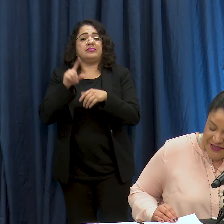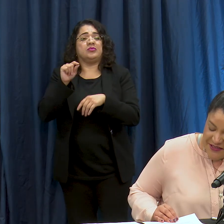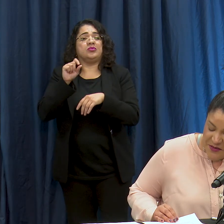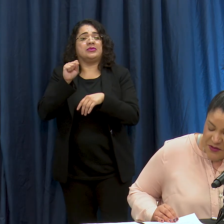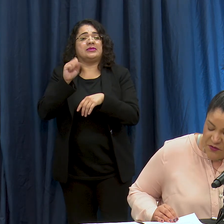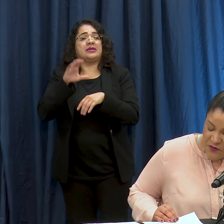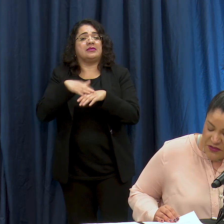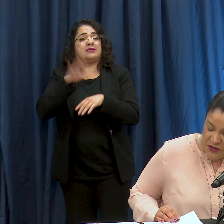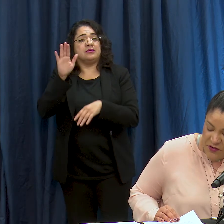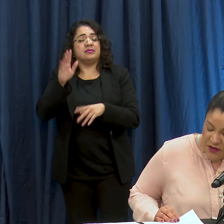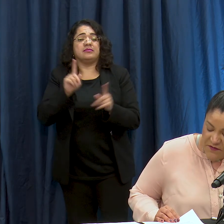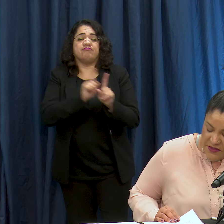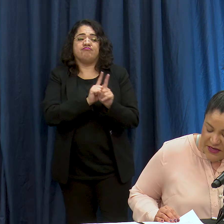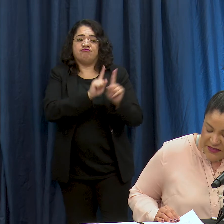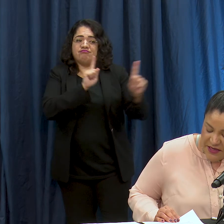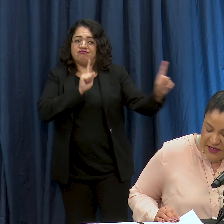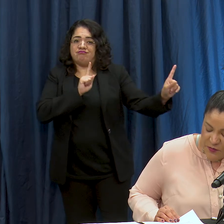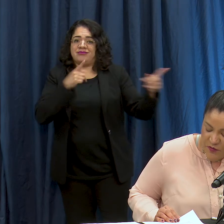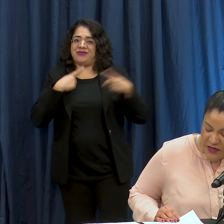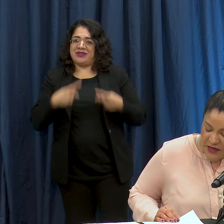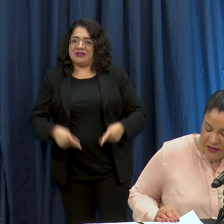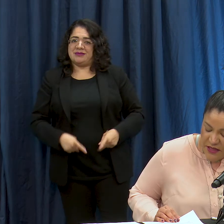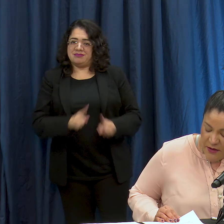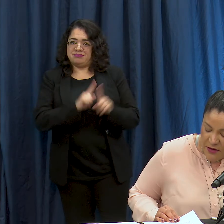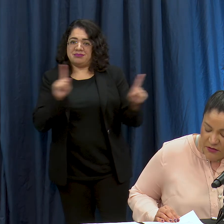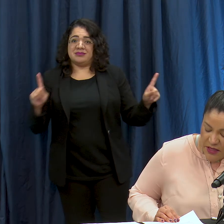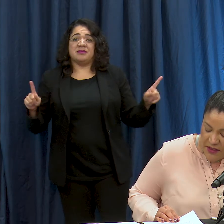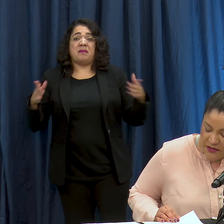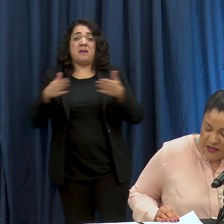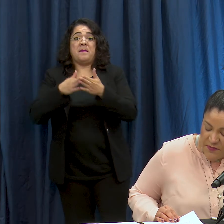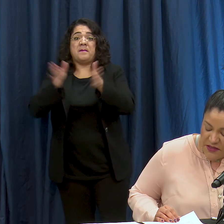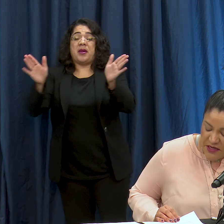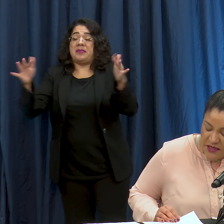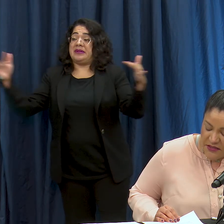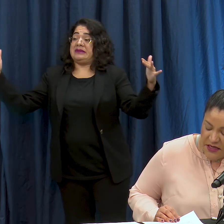distance amento fisico a v10 las áreas públicas a borrow Tadas in mantenga say